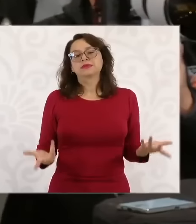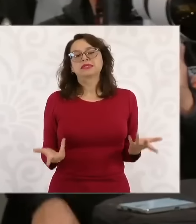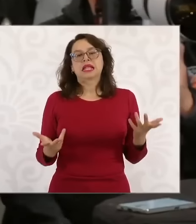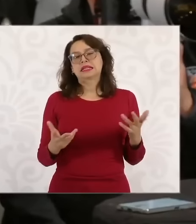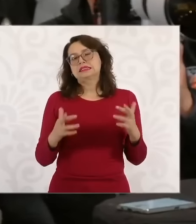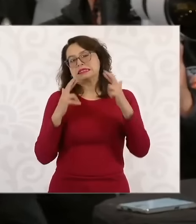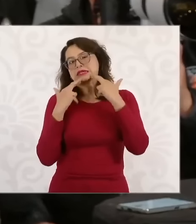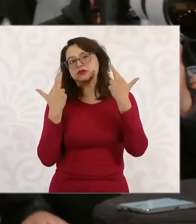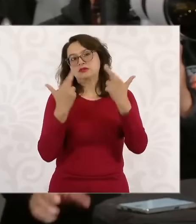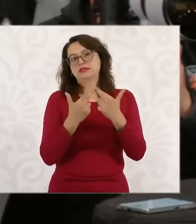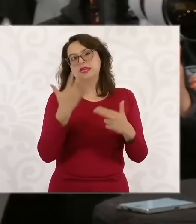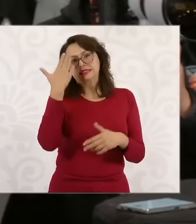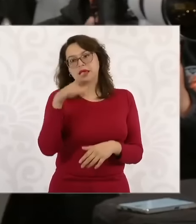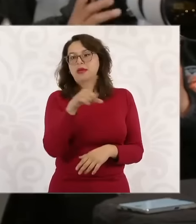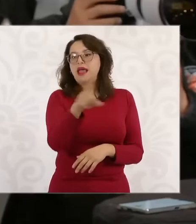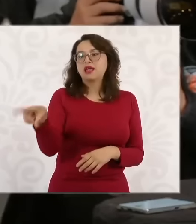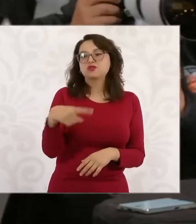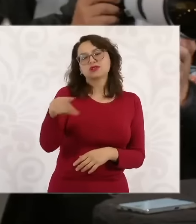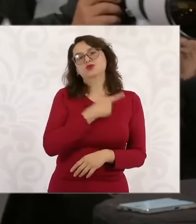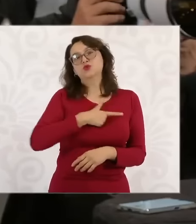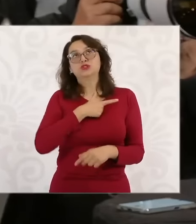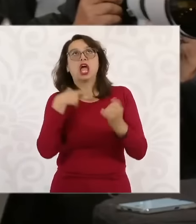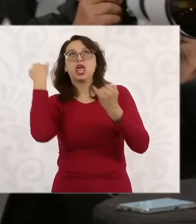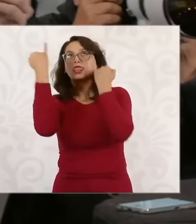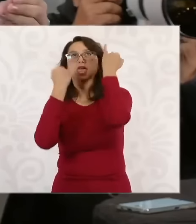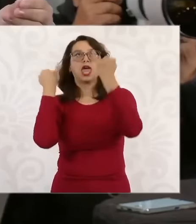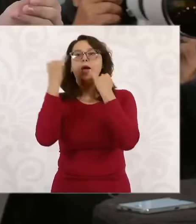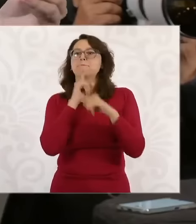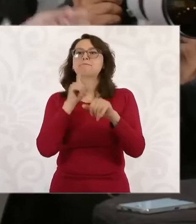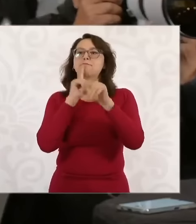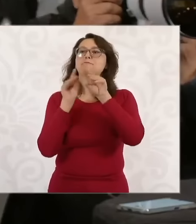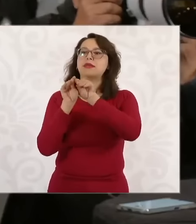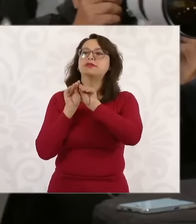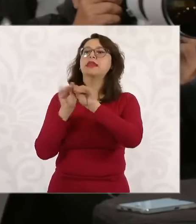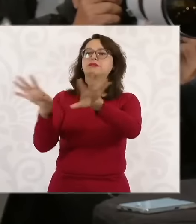medios de comunicación. Ya ve qué bonitos son sobre esta reunión que se que se tiene con el